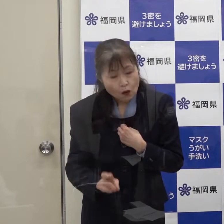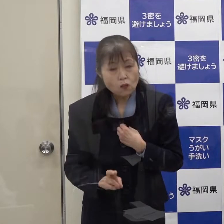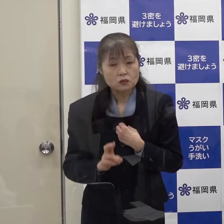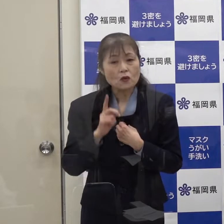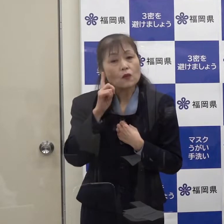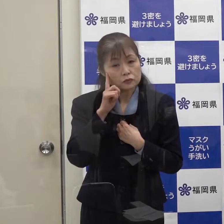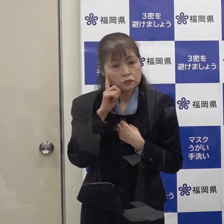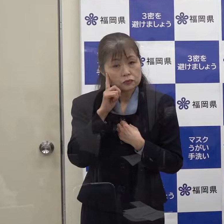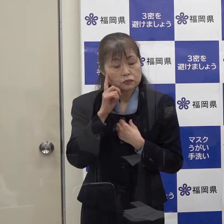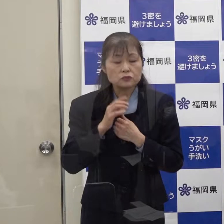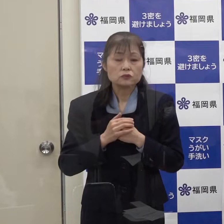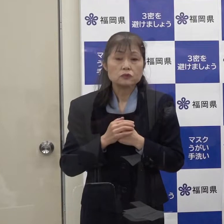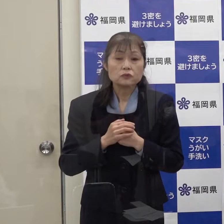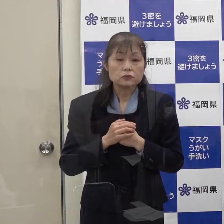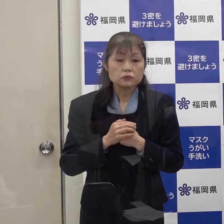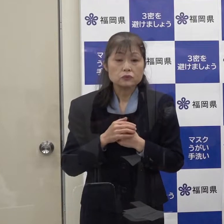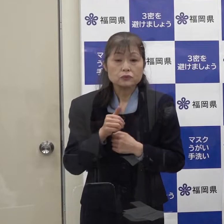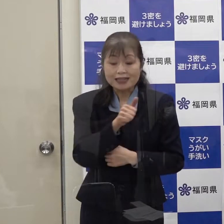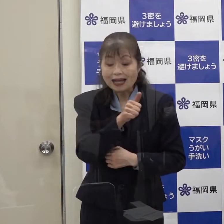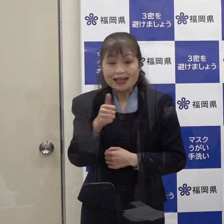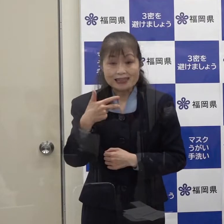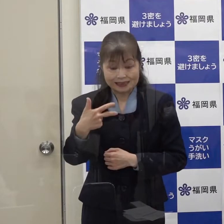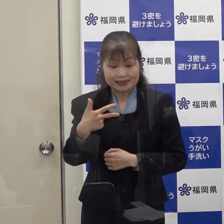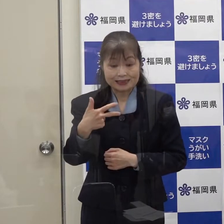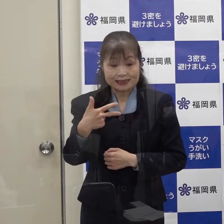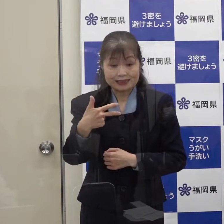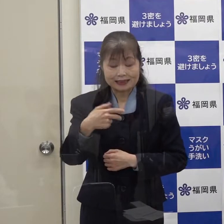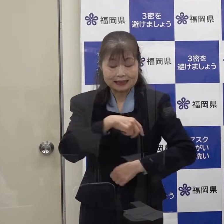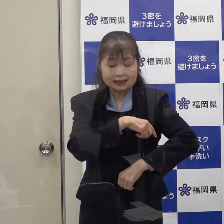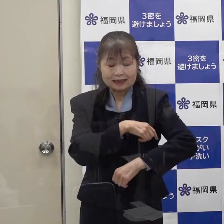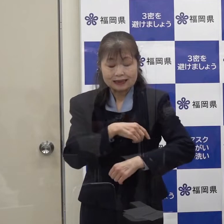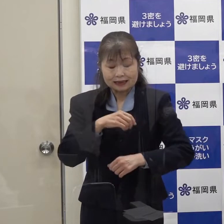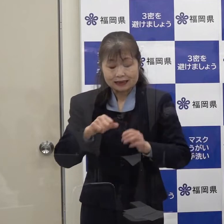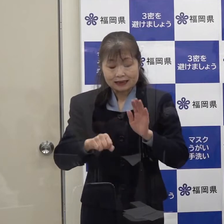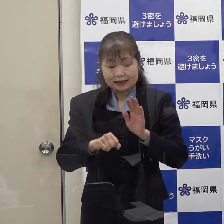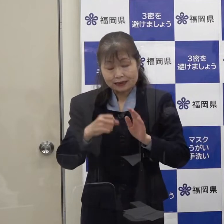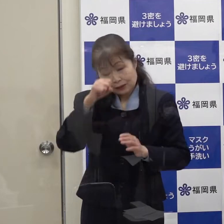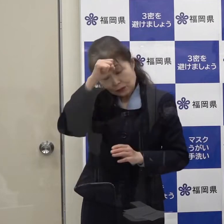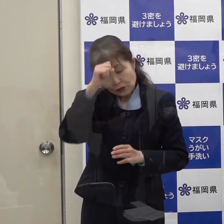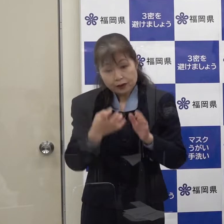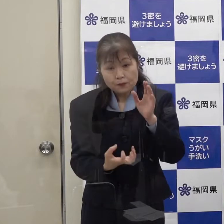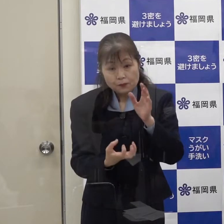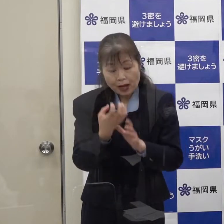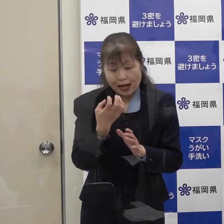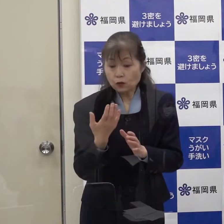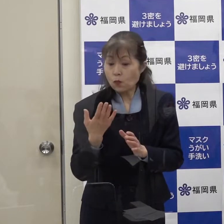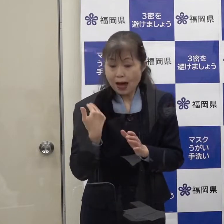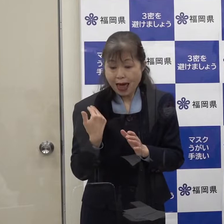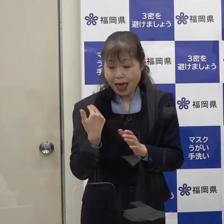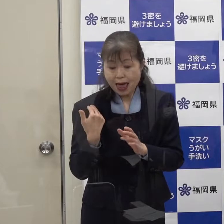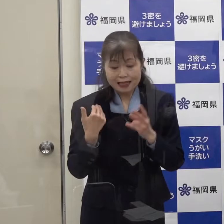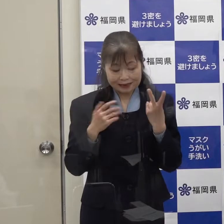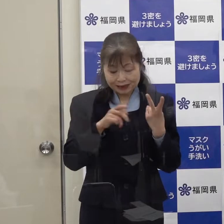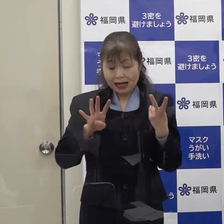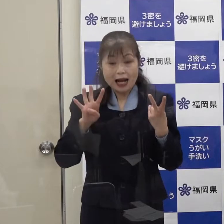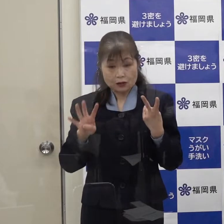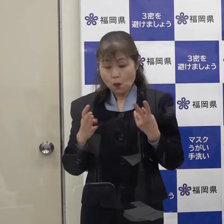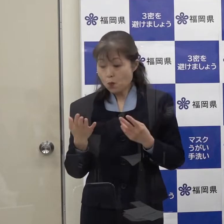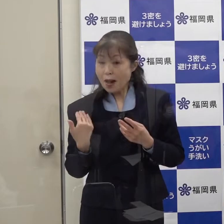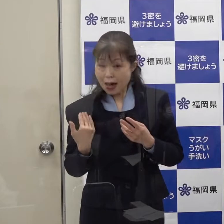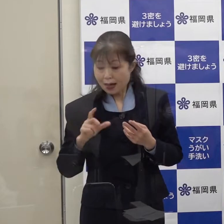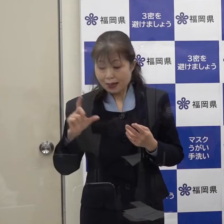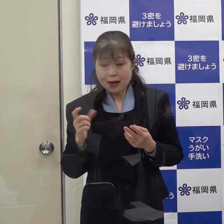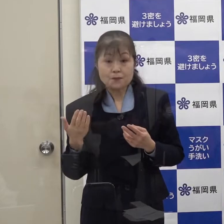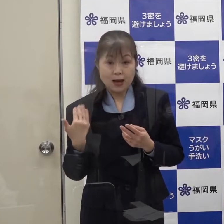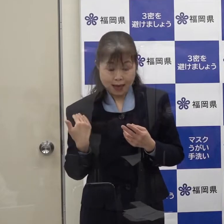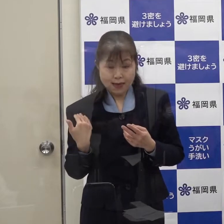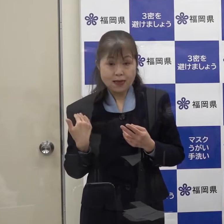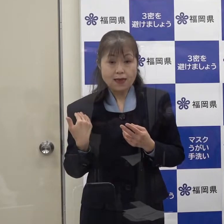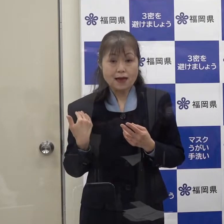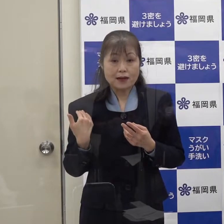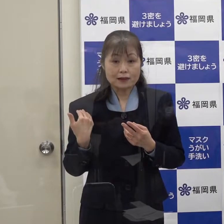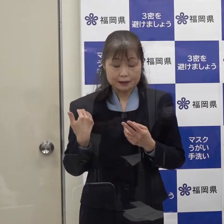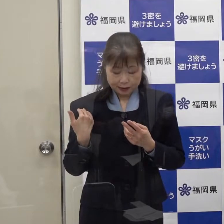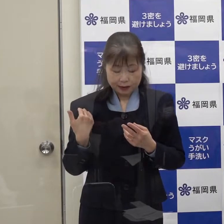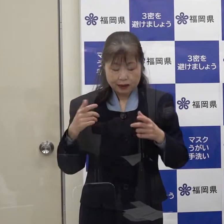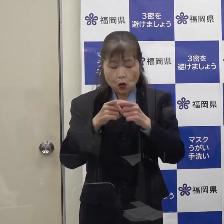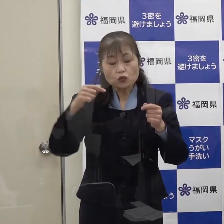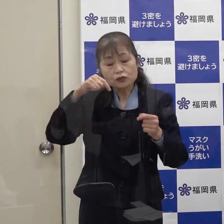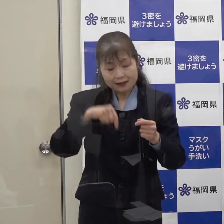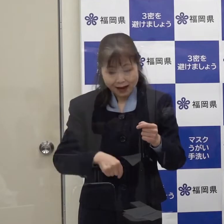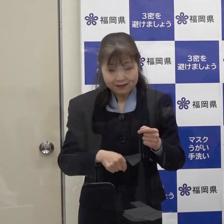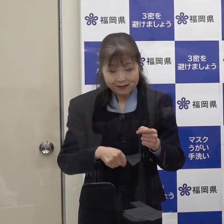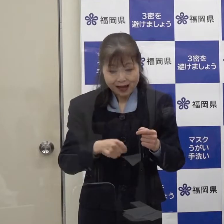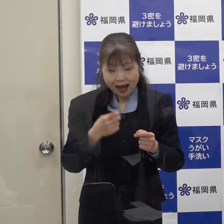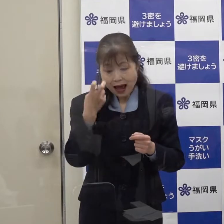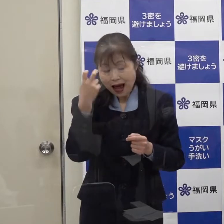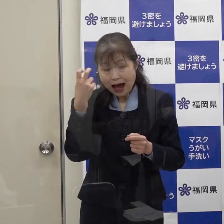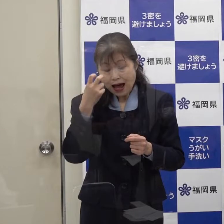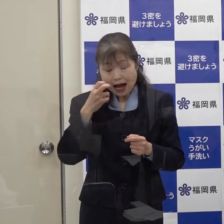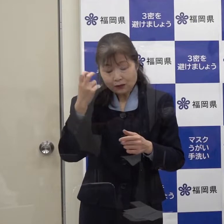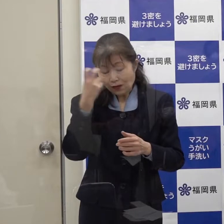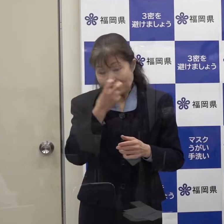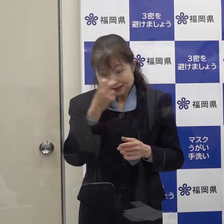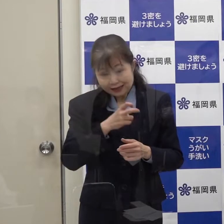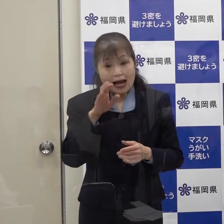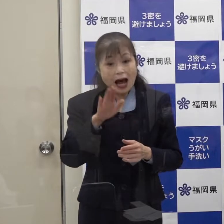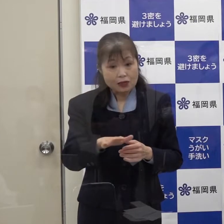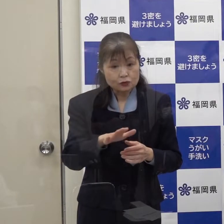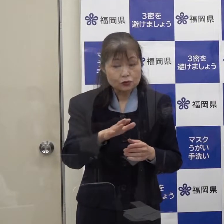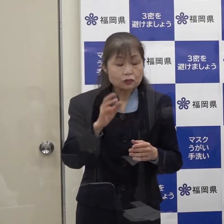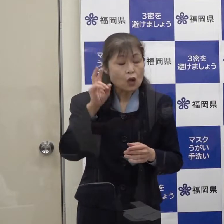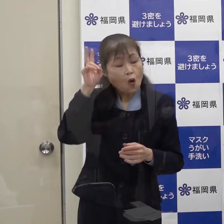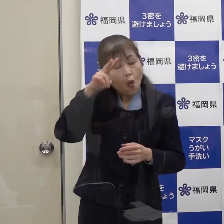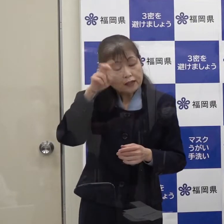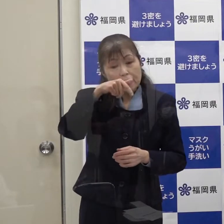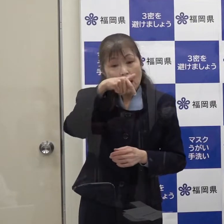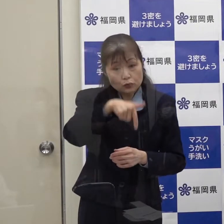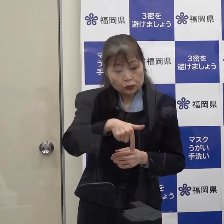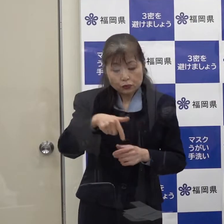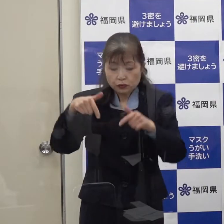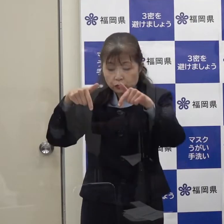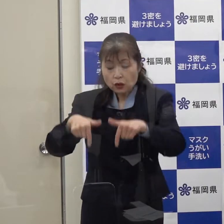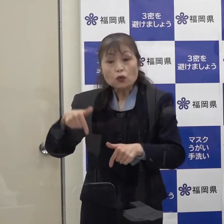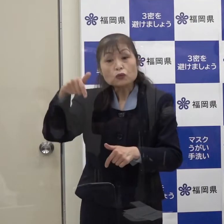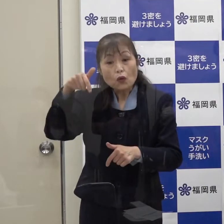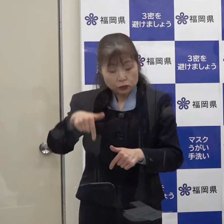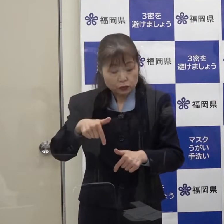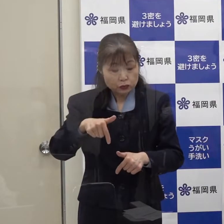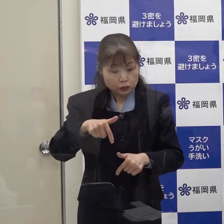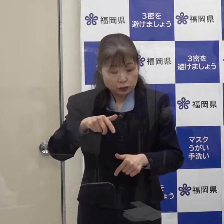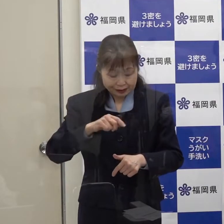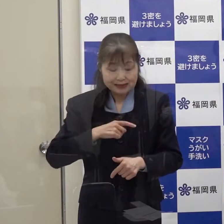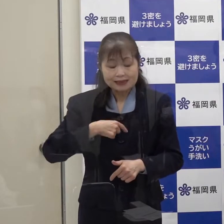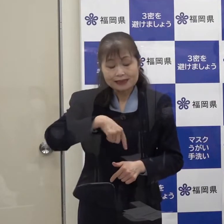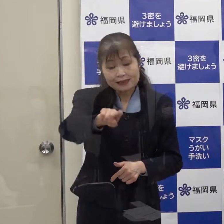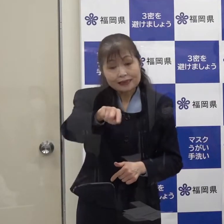ただし 発症の４日前から２日前にかけて 国内でオミクロン株が確認されている地域である 大阪府 京都府との往来歴があり